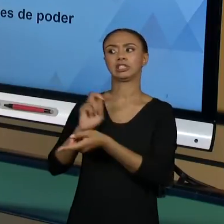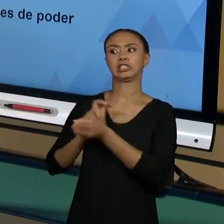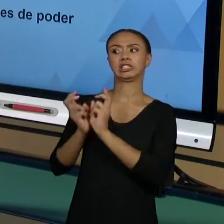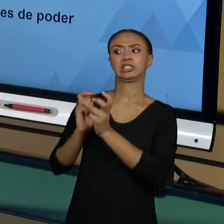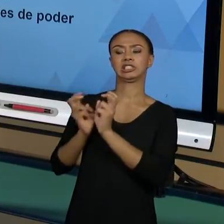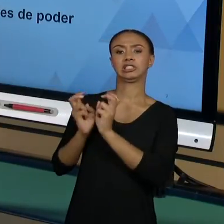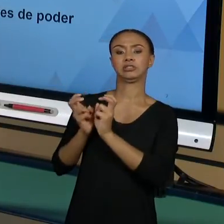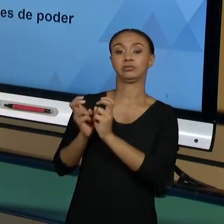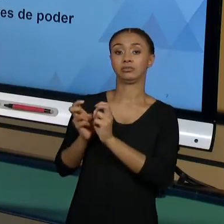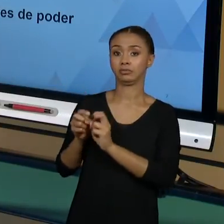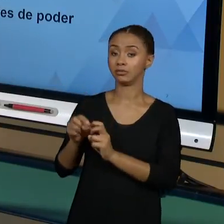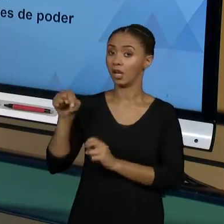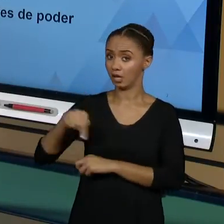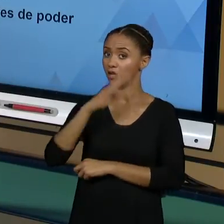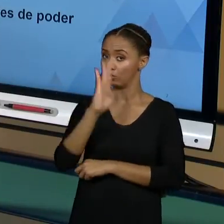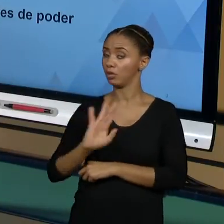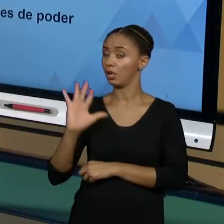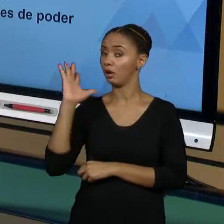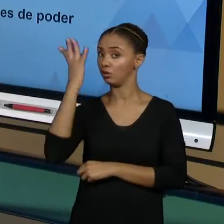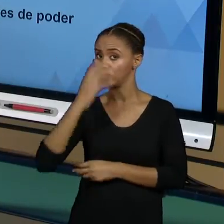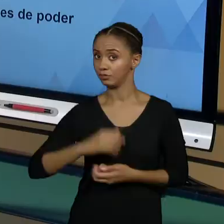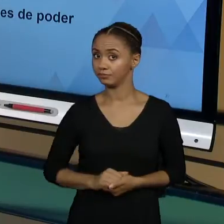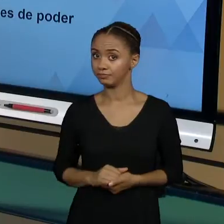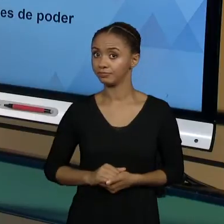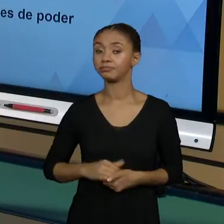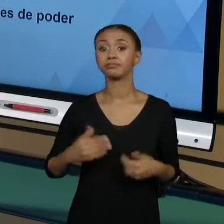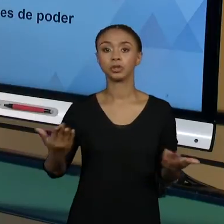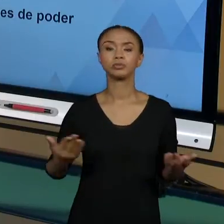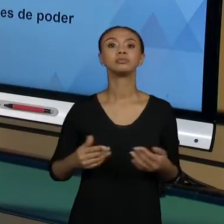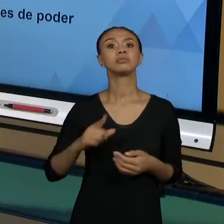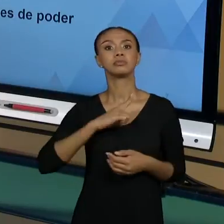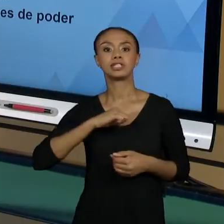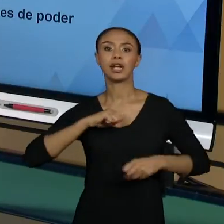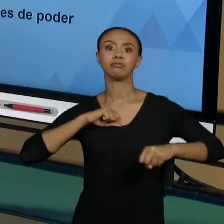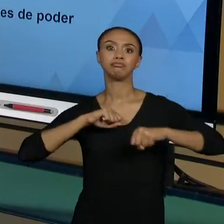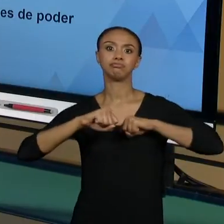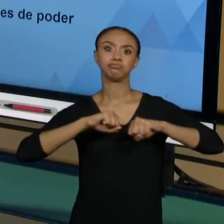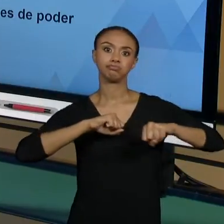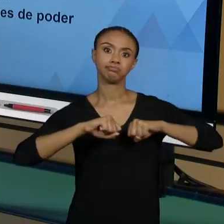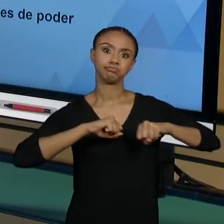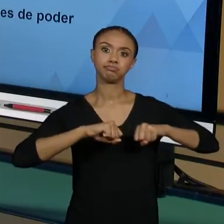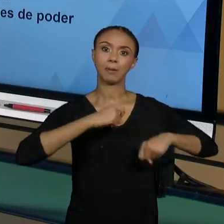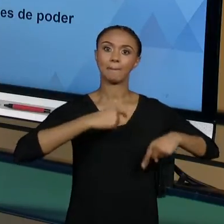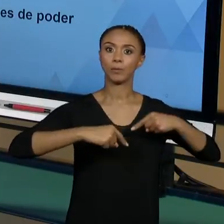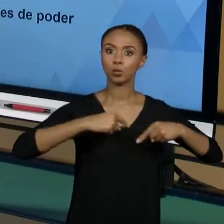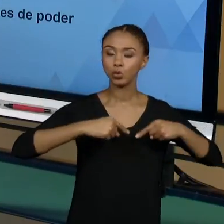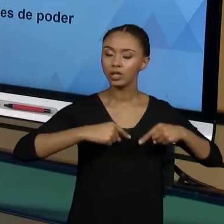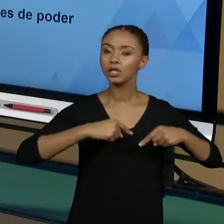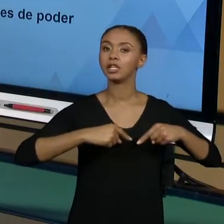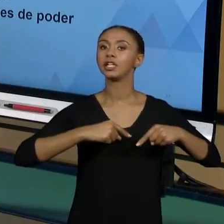BRASIL. HÁ UM MOVIMENTO POLÍTICO, UM MOVIMENTO SOCIAL MUITO IMPORTANTE, QUE É O MOVIMENTO NEGRO,